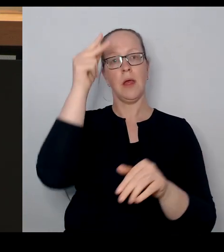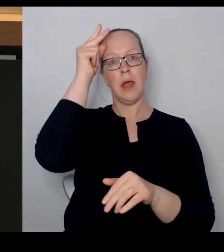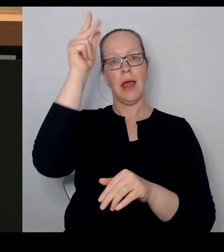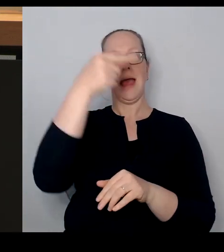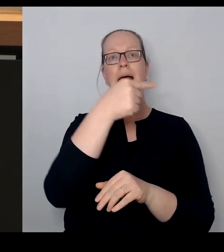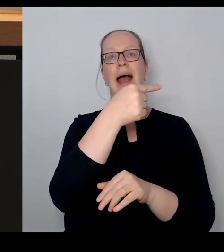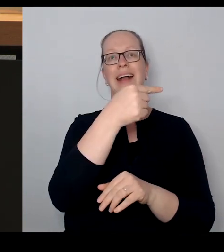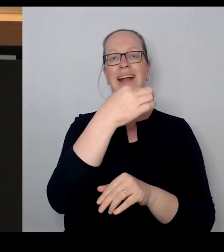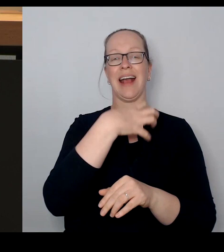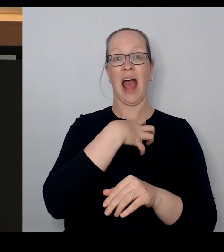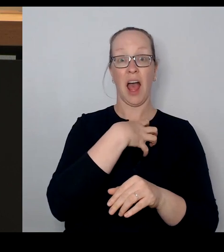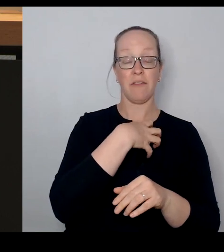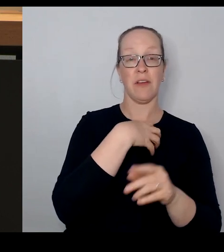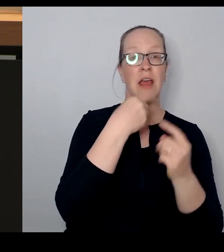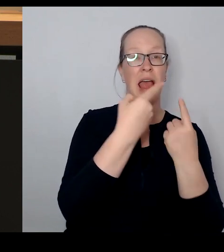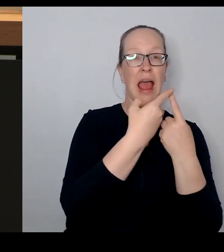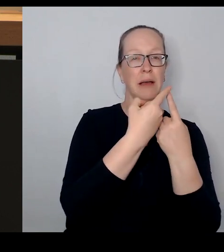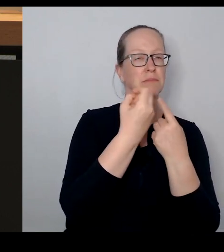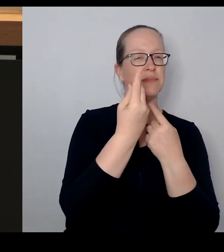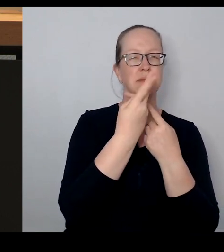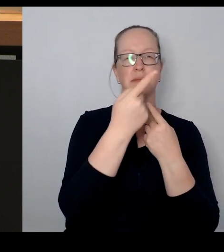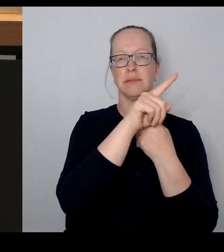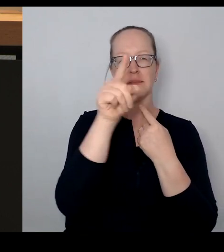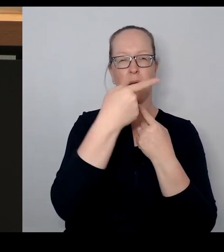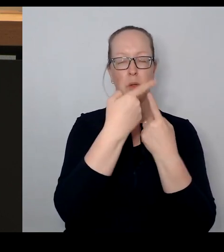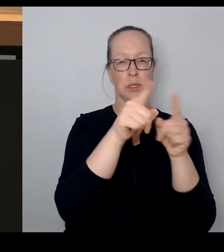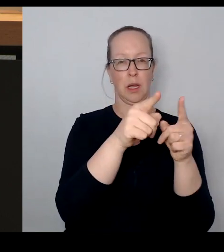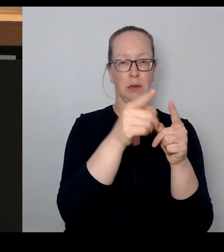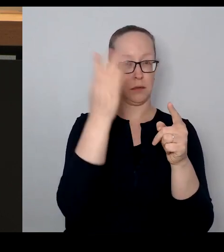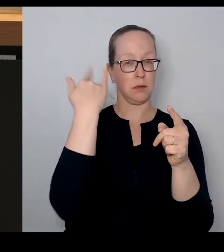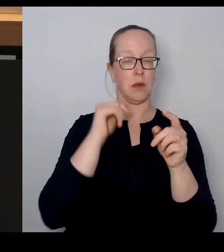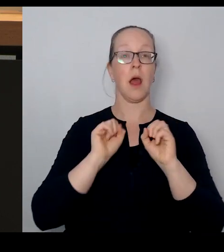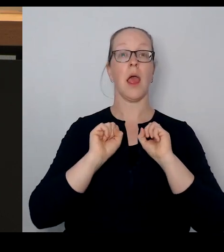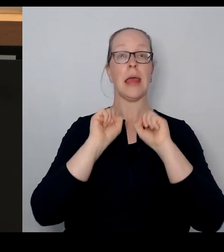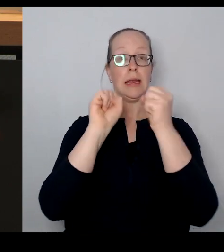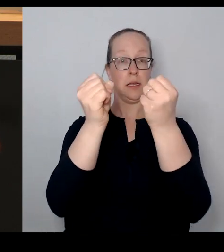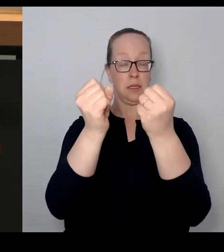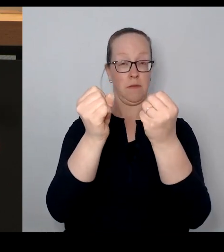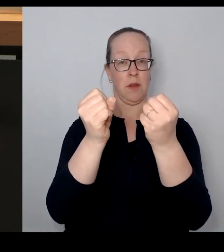fahren zusammen unterschrieben. Ja, was denn nun? Haben Sie einen Sinn? Haben Sie einen Doppelgänger?